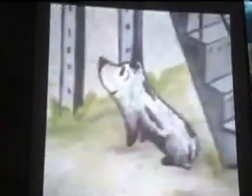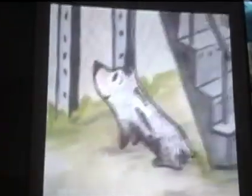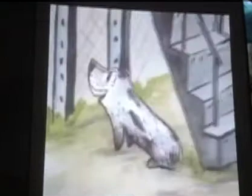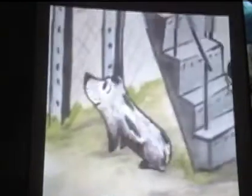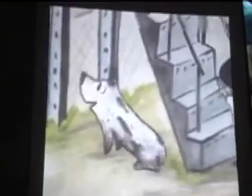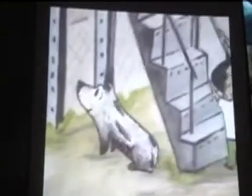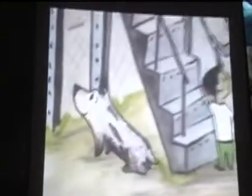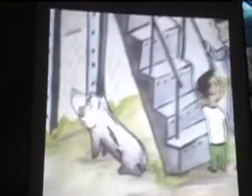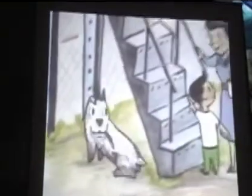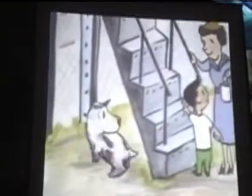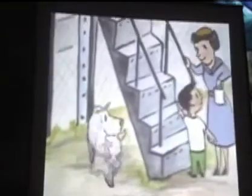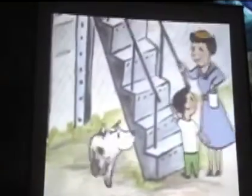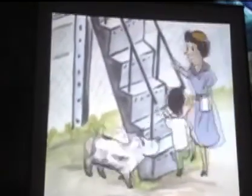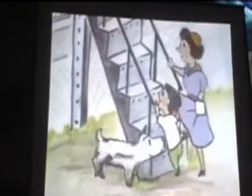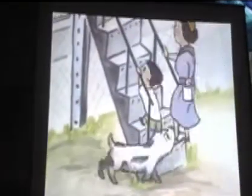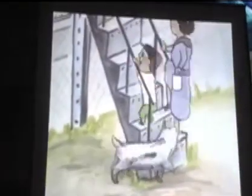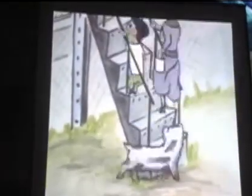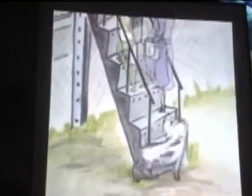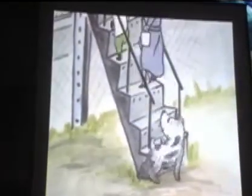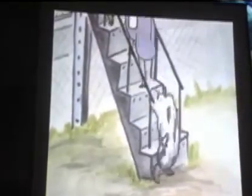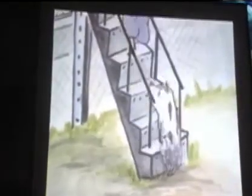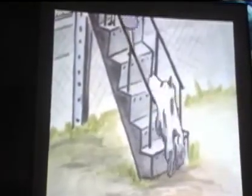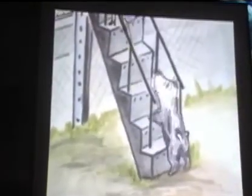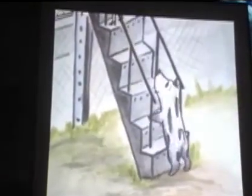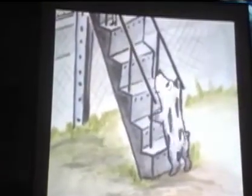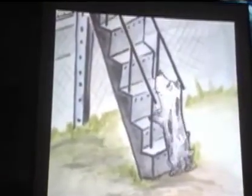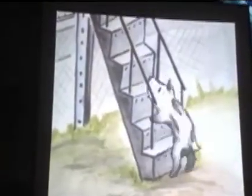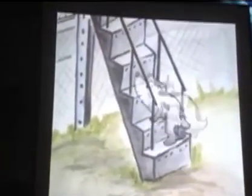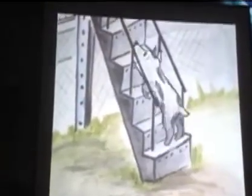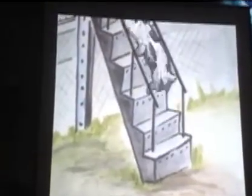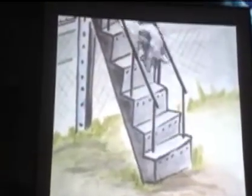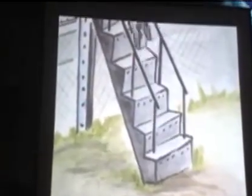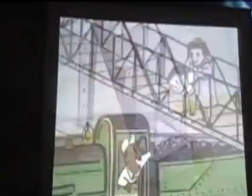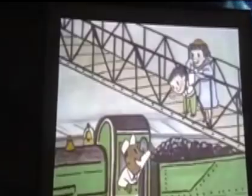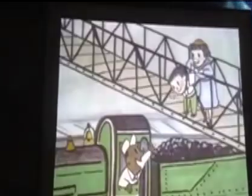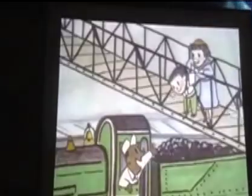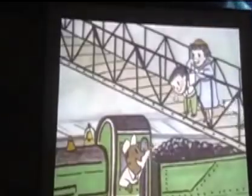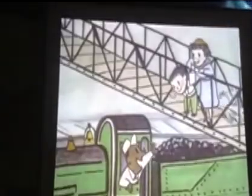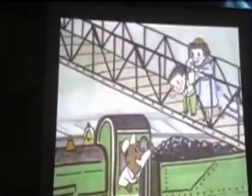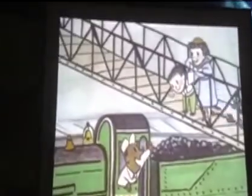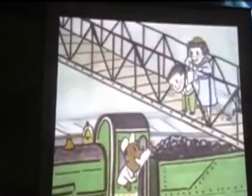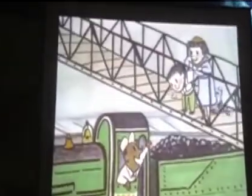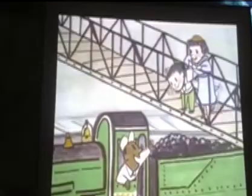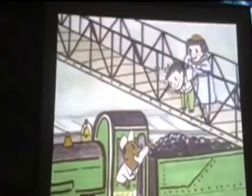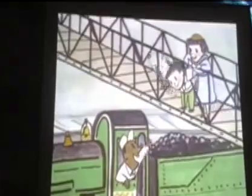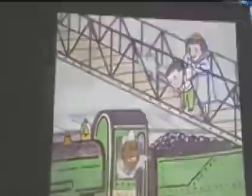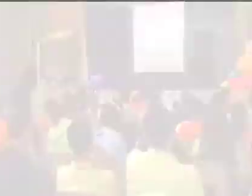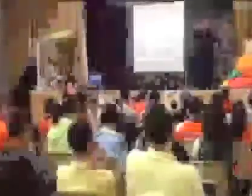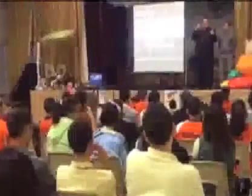Sube por unas escaleras a un puente que cruza sobre la vía y se detiene por encima de la locomotora.